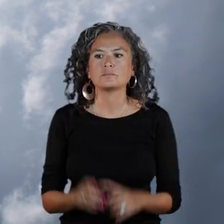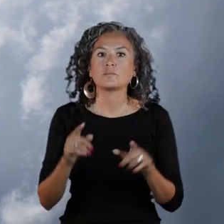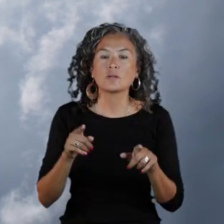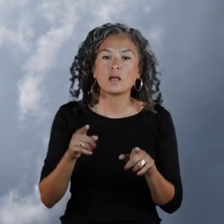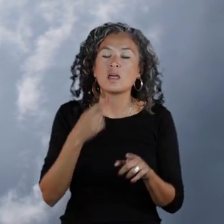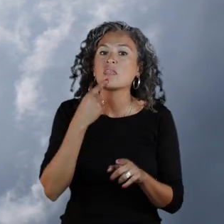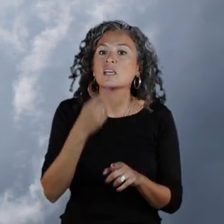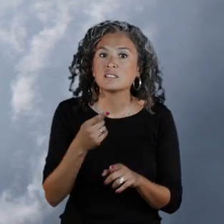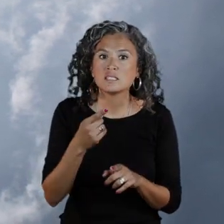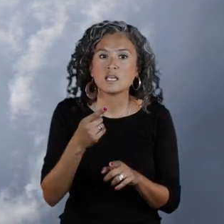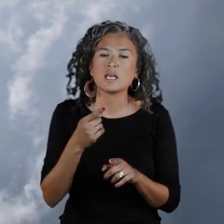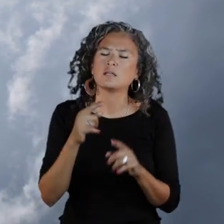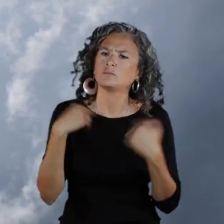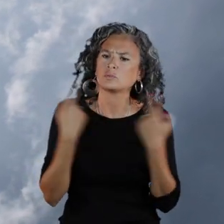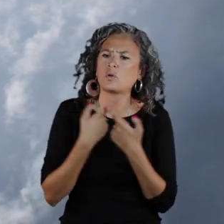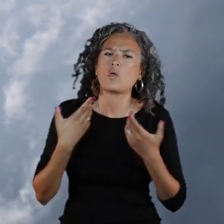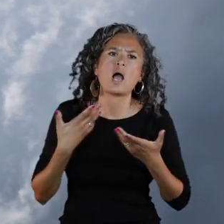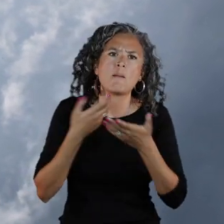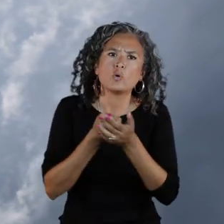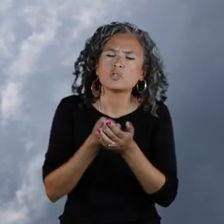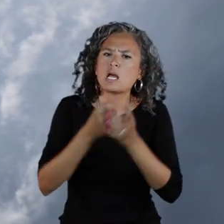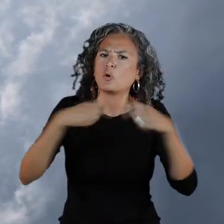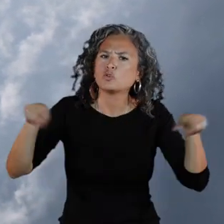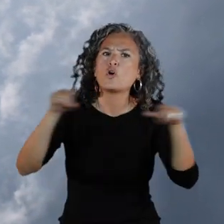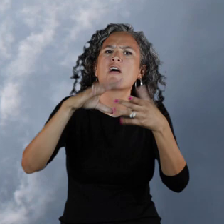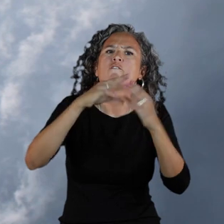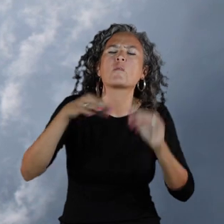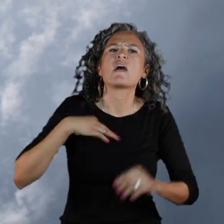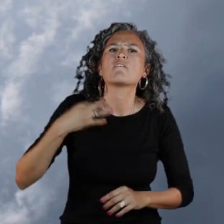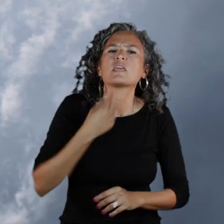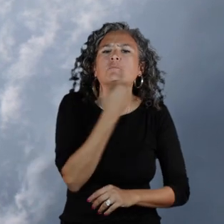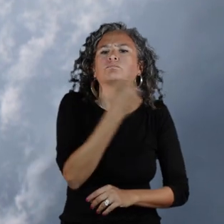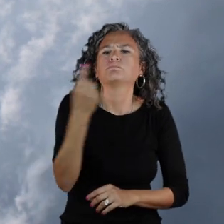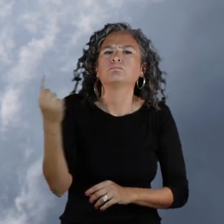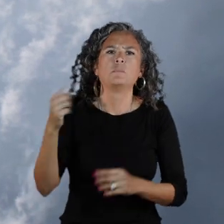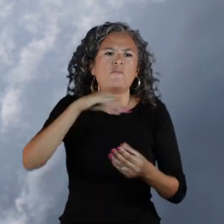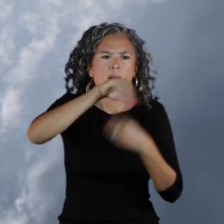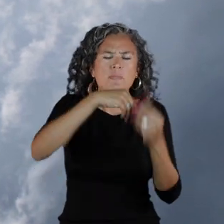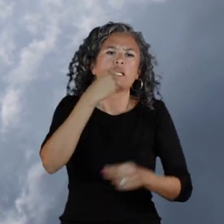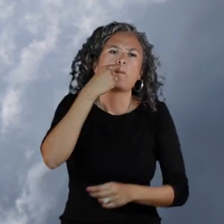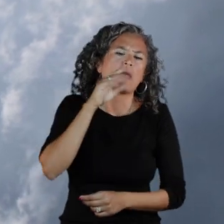Debemos decir que celebramos todas las formas de vida que no son familia tipo